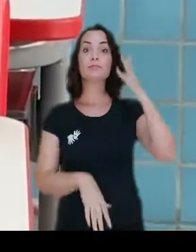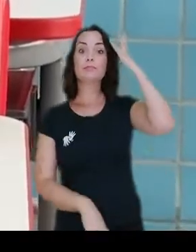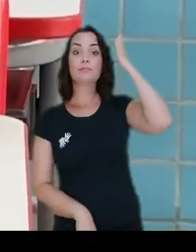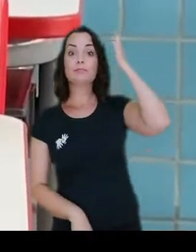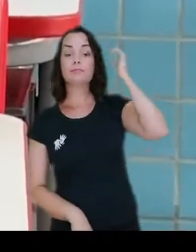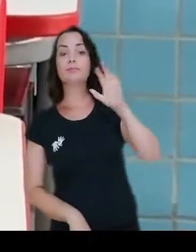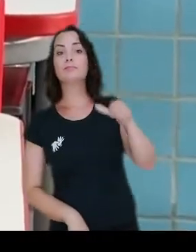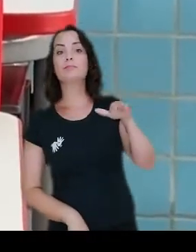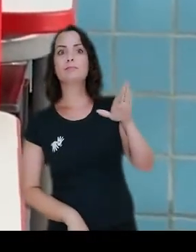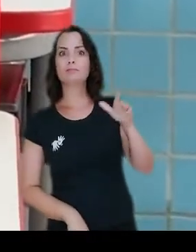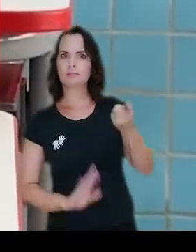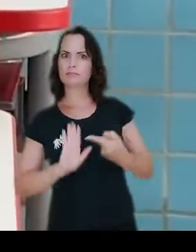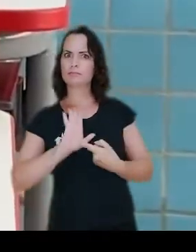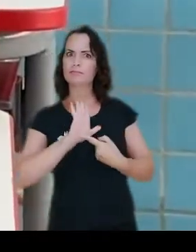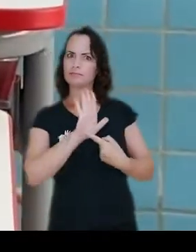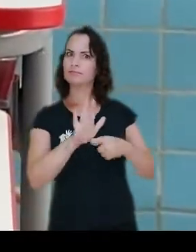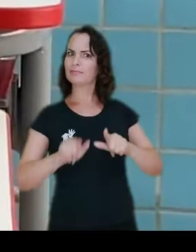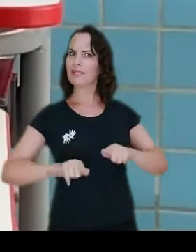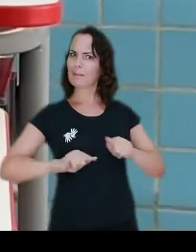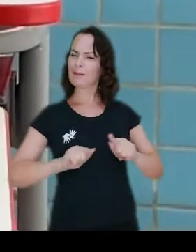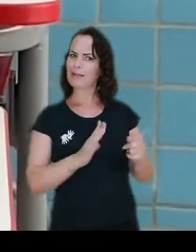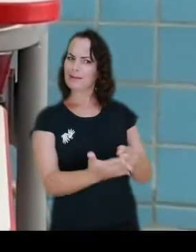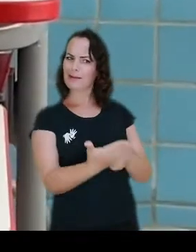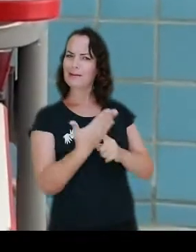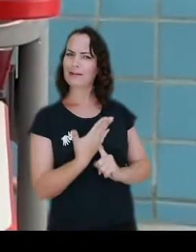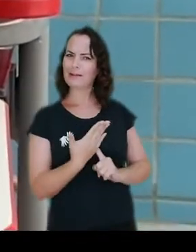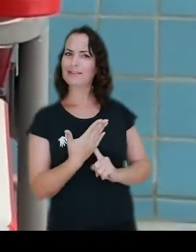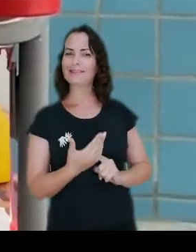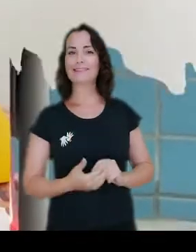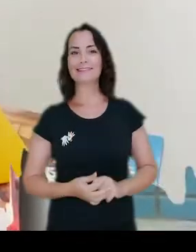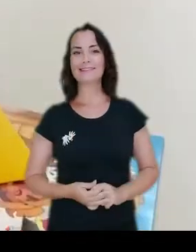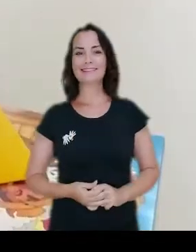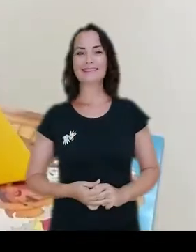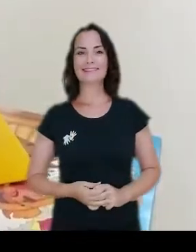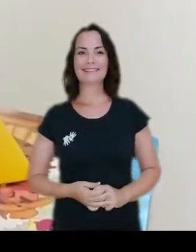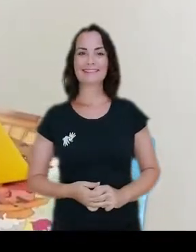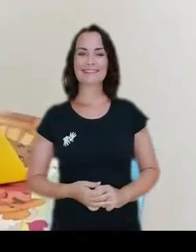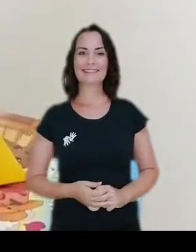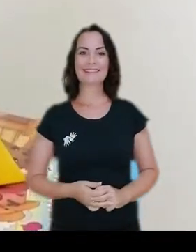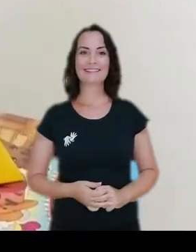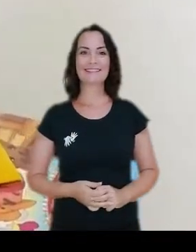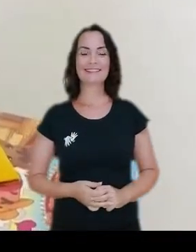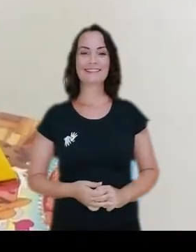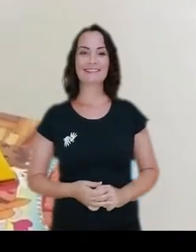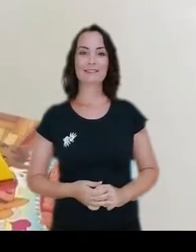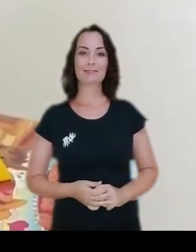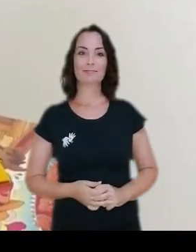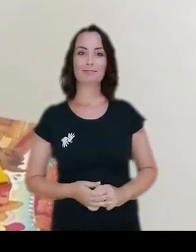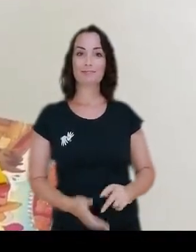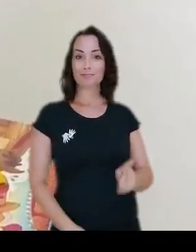apresenta pra mim sua prima aí, vai! Apresenta aí! Kate, this is Kiko!